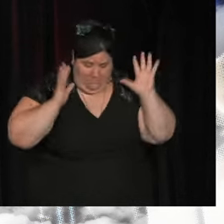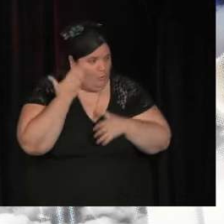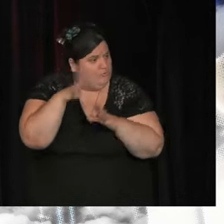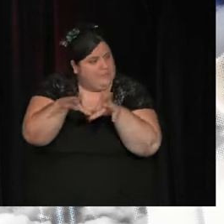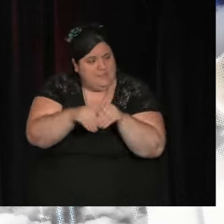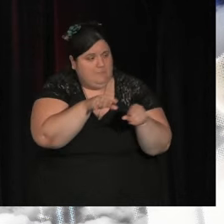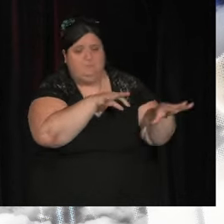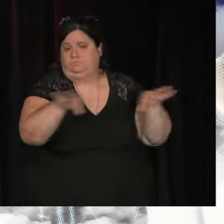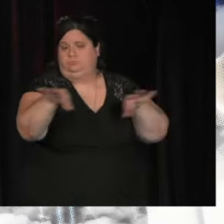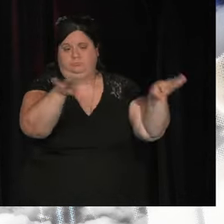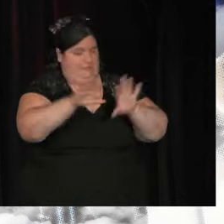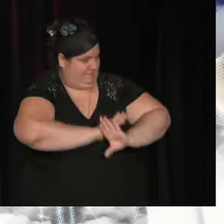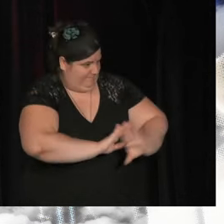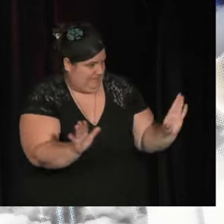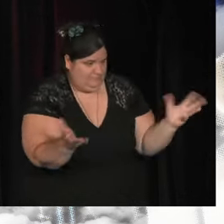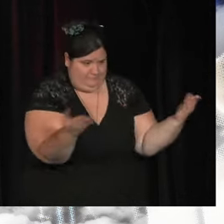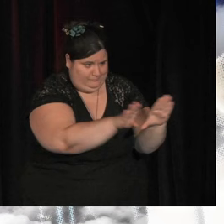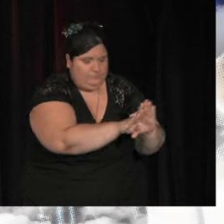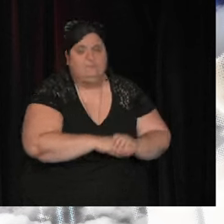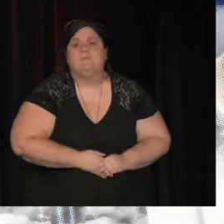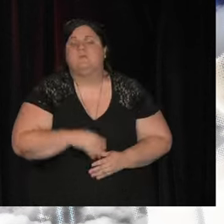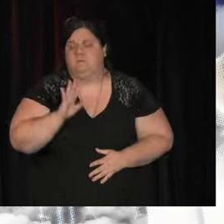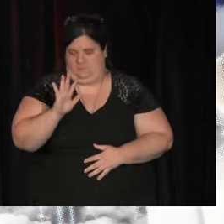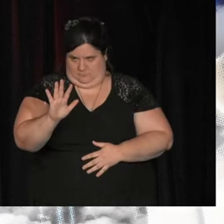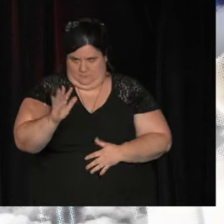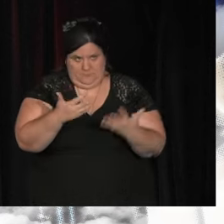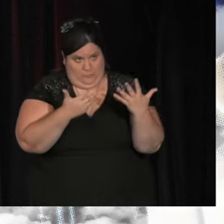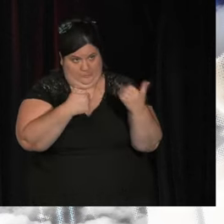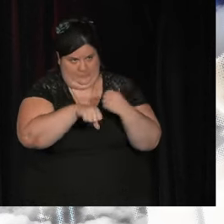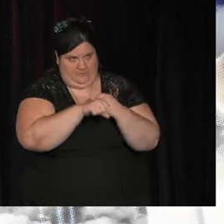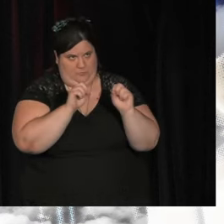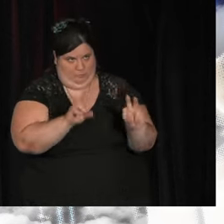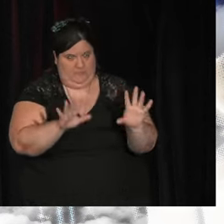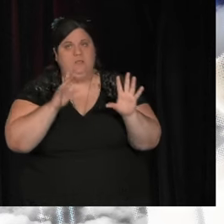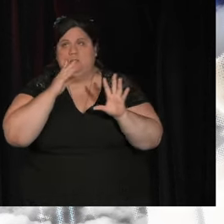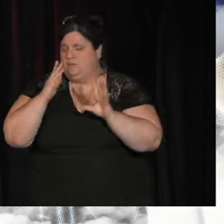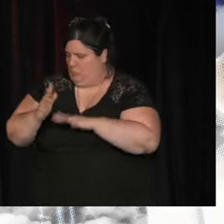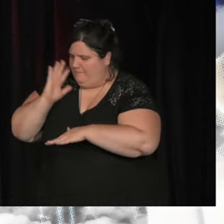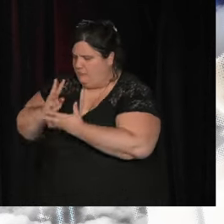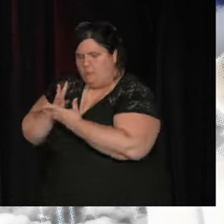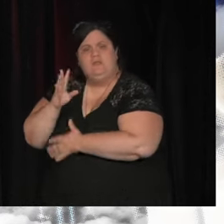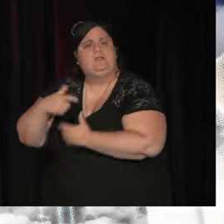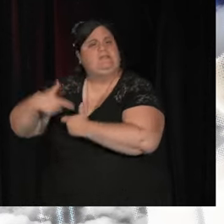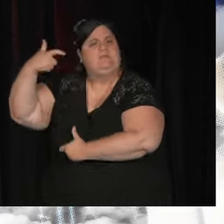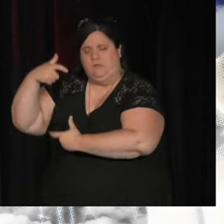Et c'est terminé." Et ce qui va se passer, c'est qu'ils vont prendre ces fameuses classes du projet de Titan et ils vont les transformer